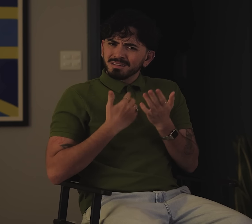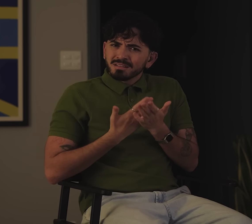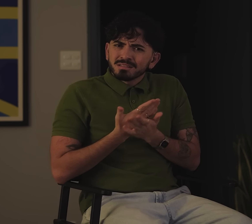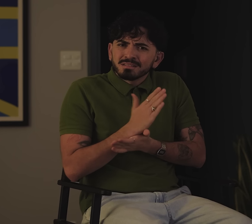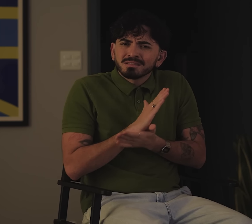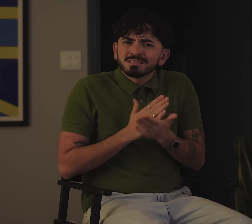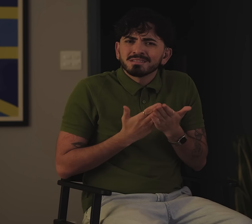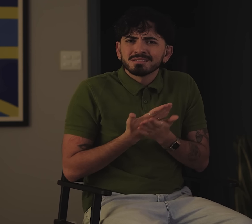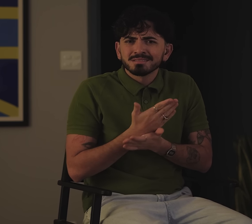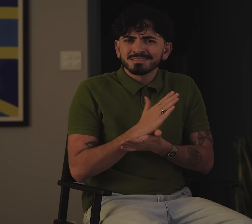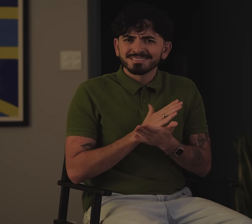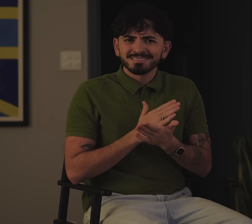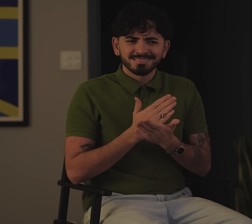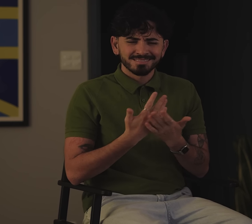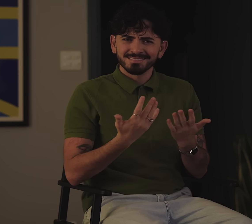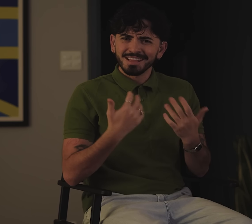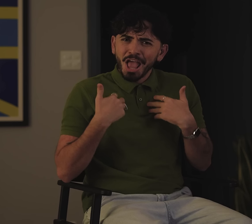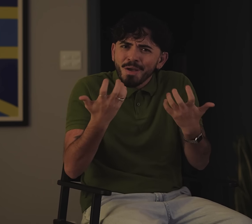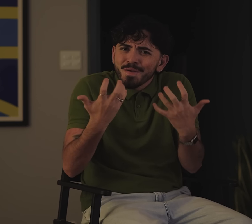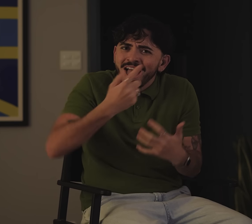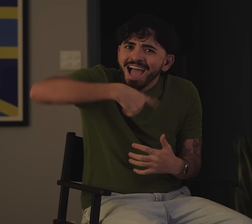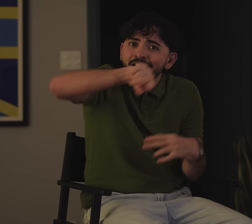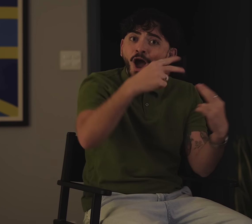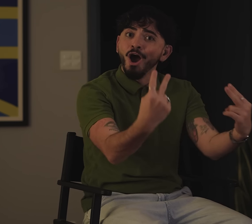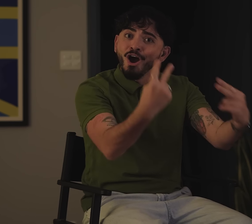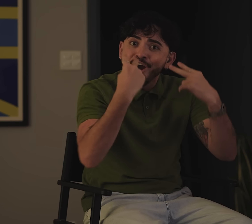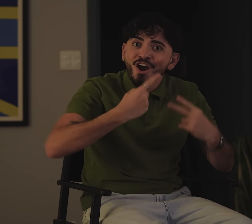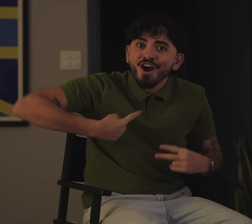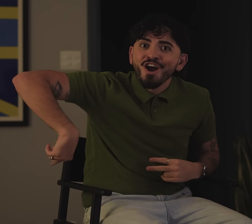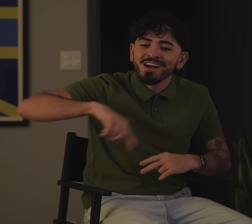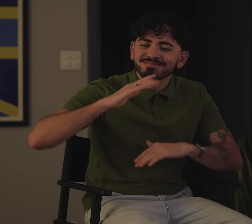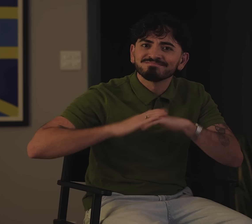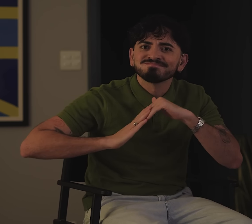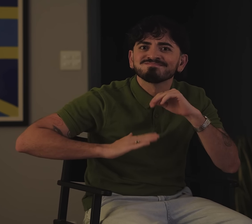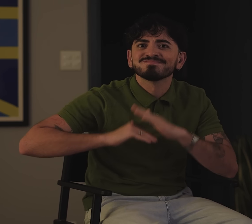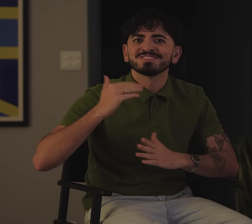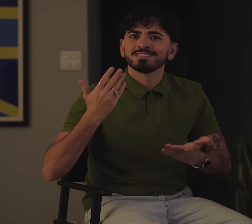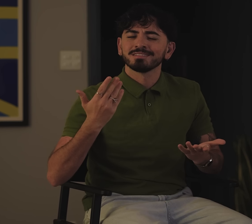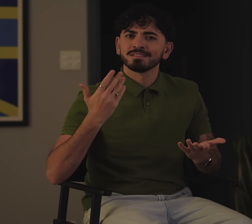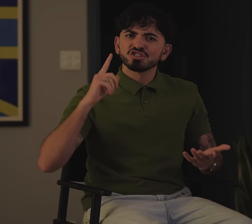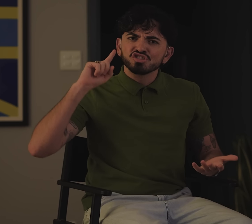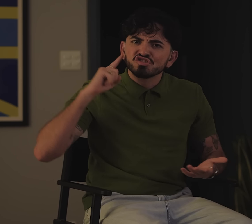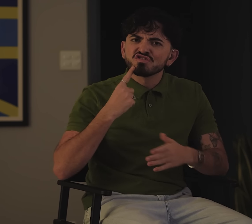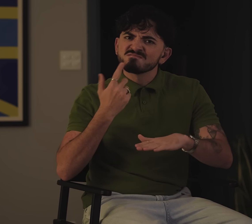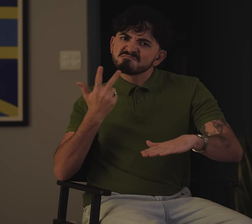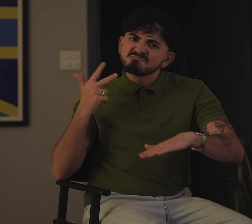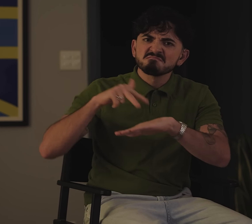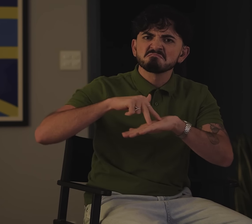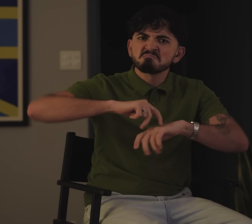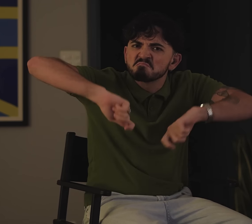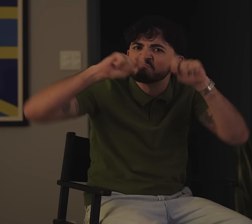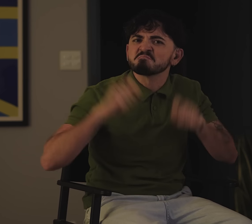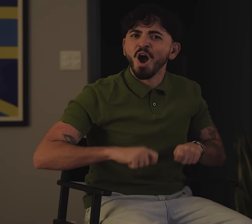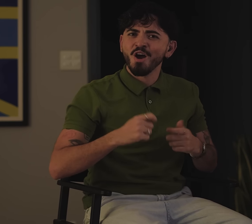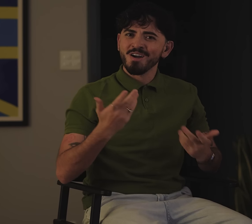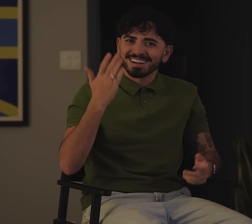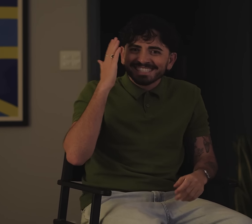Isso me incomodava muito. Eu queria falar sobre isso, mostrar outras possibilidades e fazer com que mais pessoas enxergassem o povo surdo de outra forma.